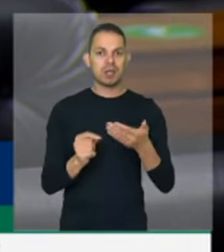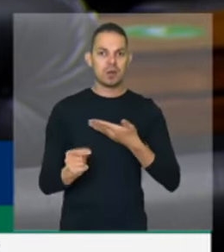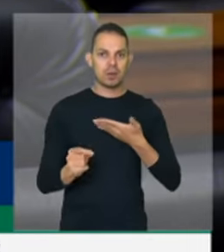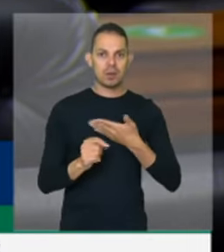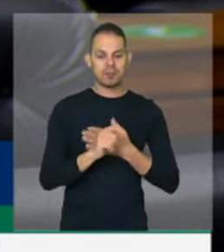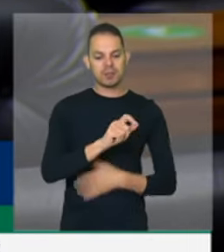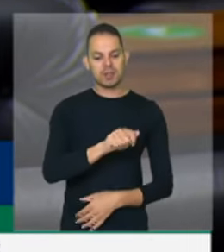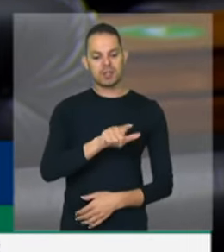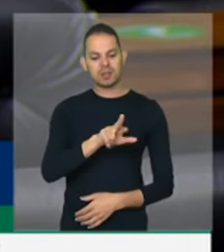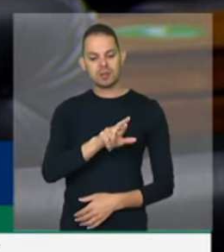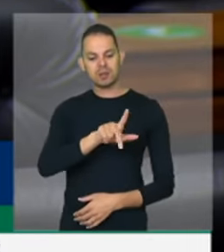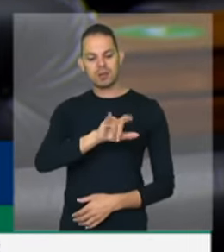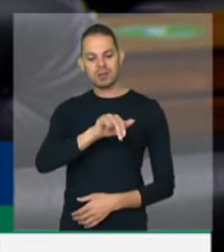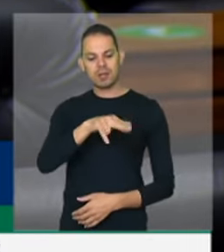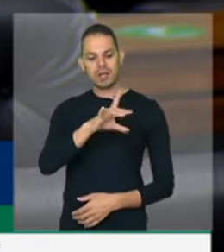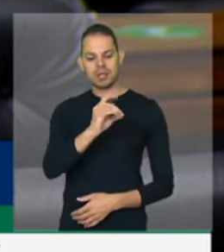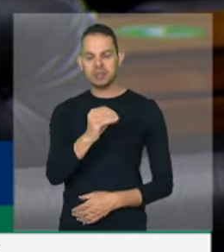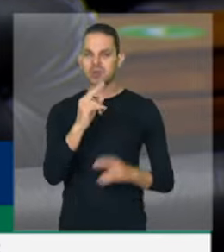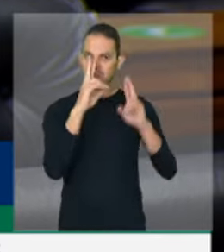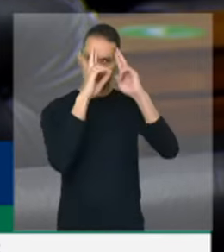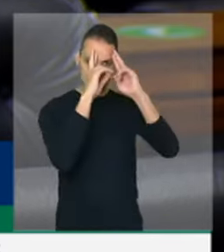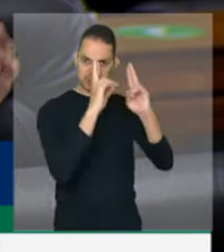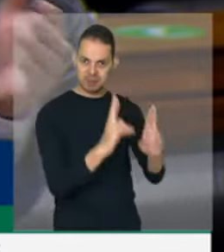EU TENHO CERTEZA... QUE O GOVERNO, ATRAVÀS DESSES